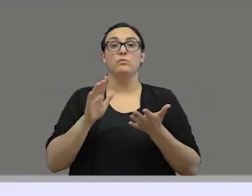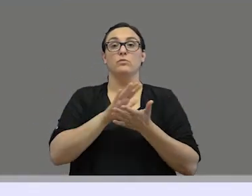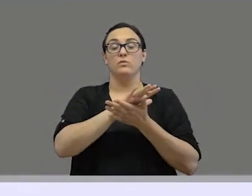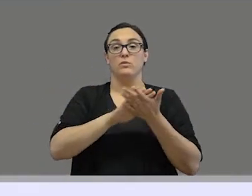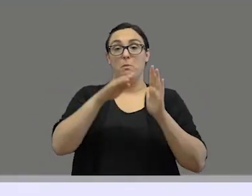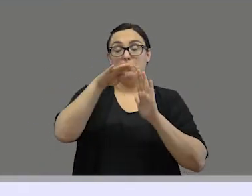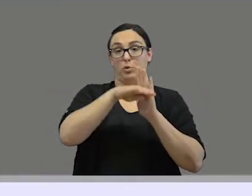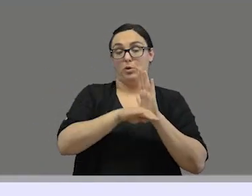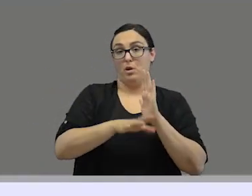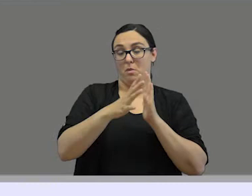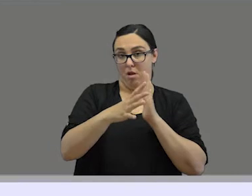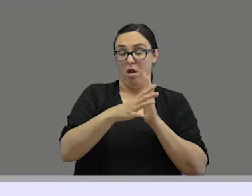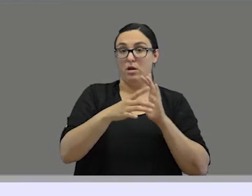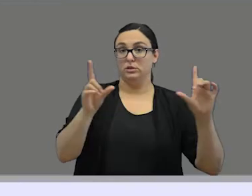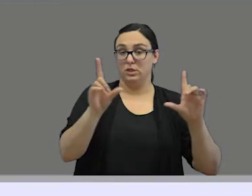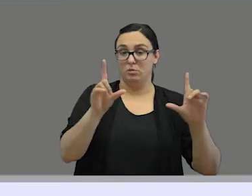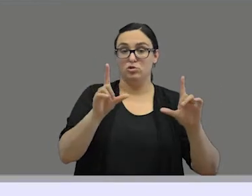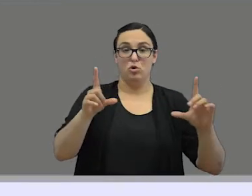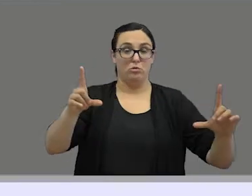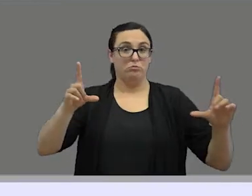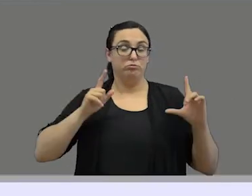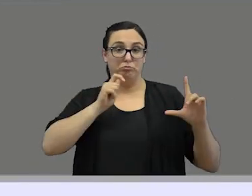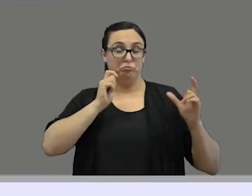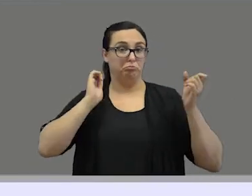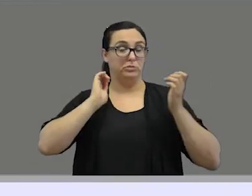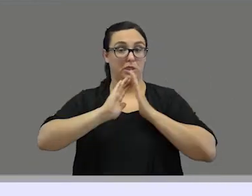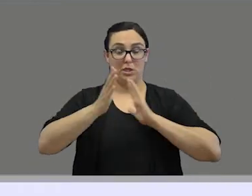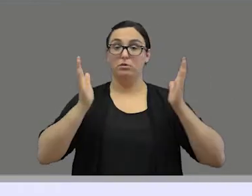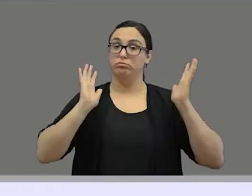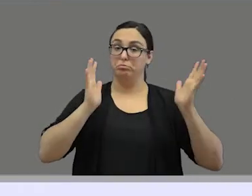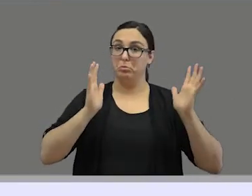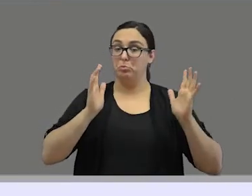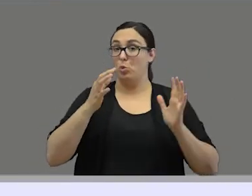sind nicht der einzige Weg, um Gebärdensprache auf dem Bildschirm einzufügen.